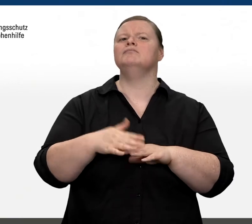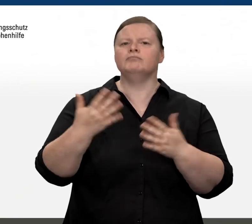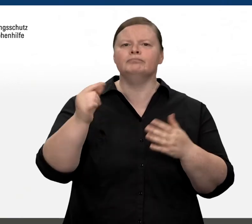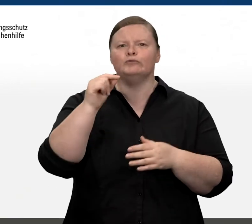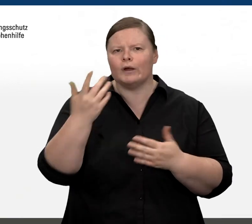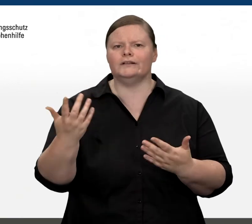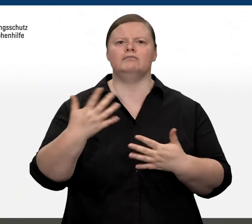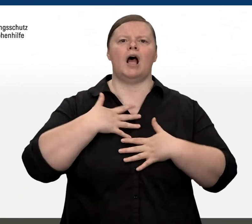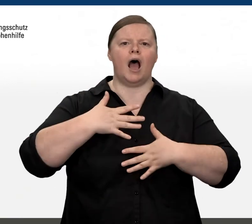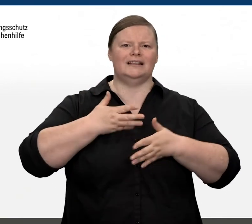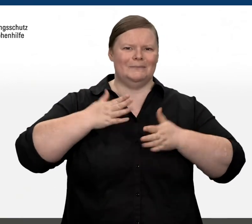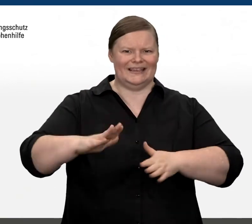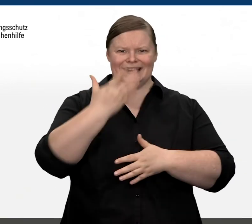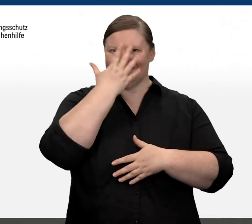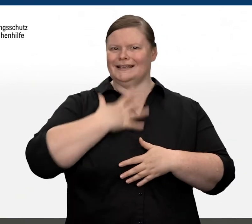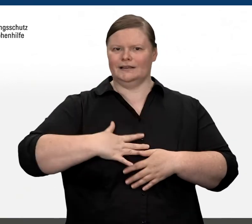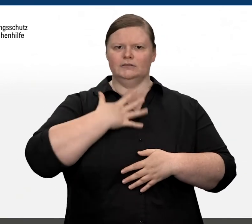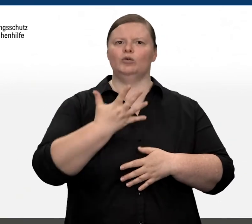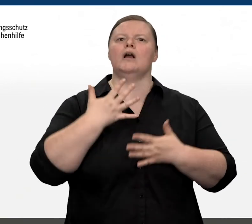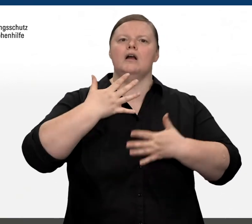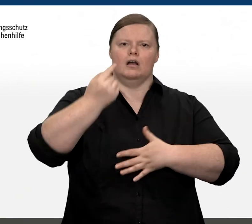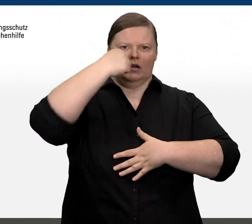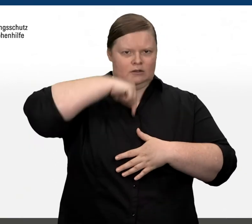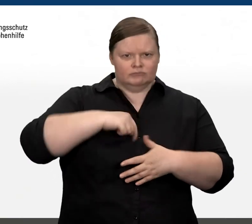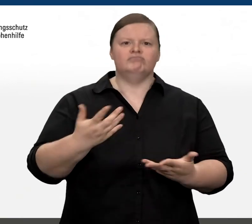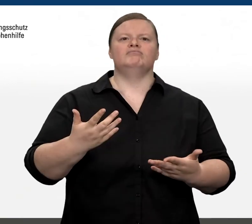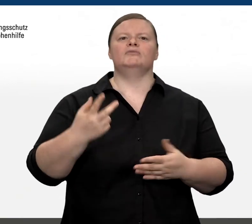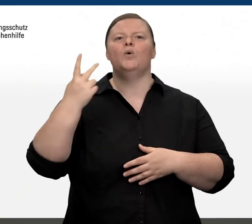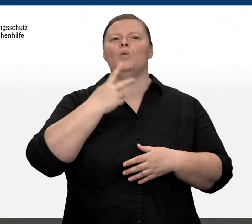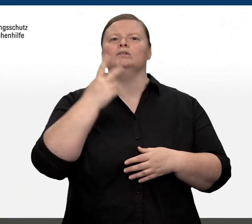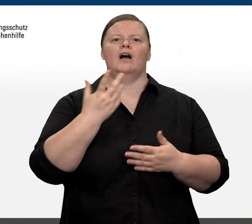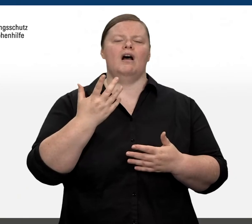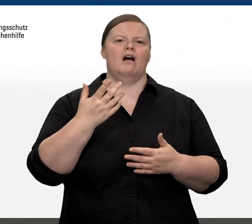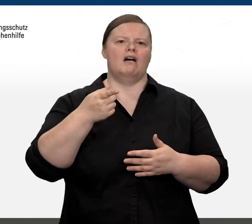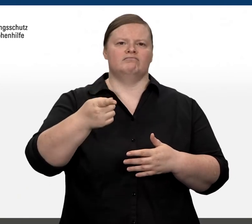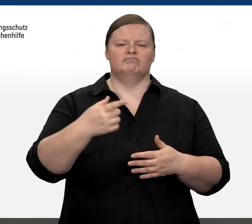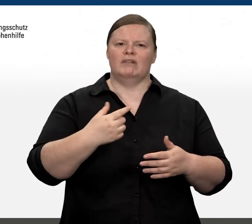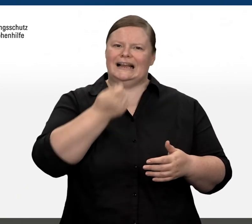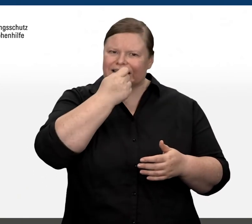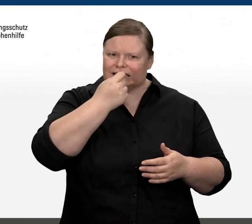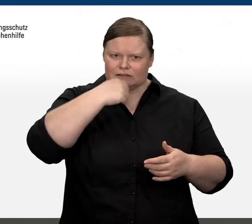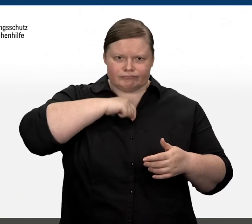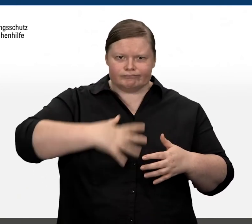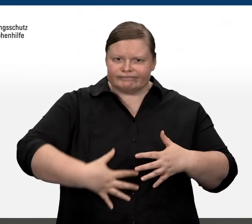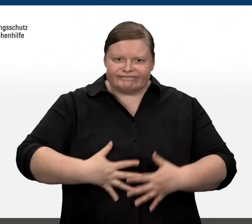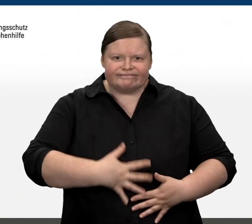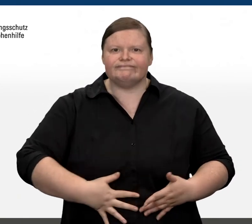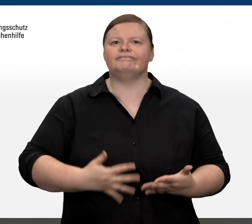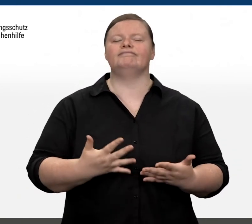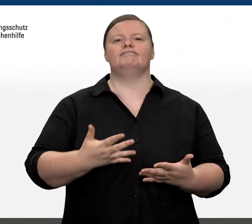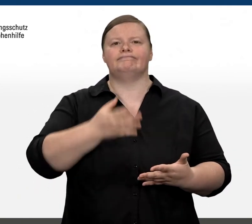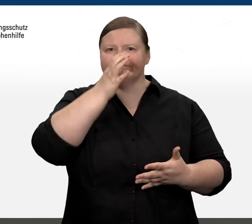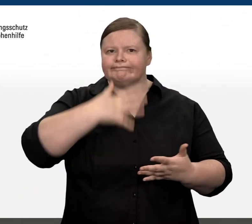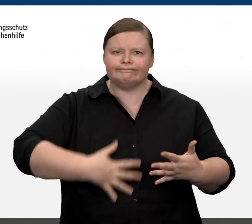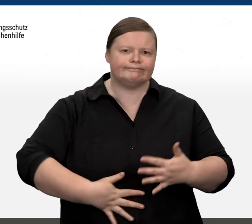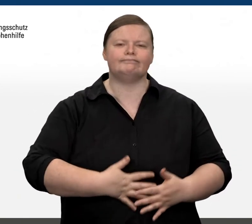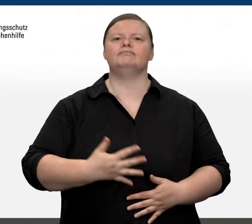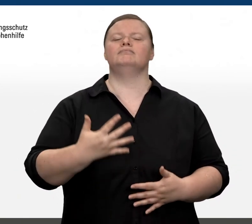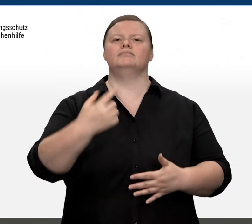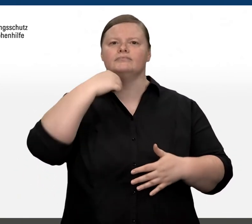also über die Atemwege, Verdauungstrakt,